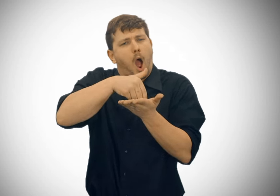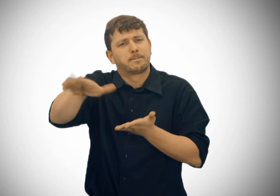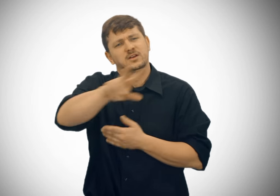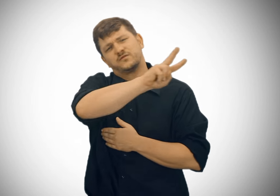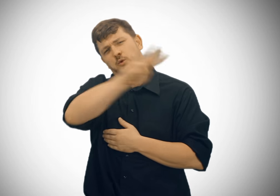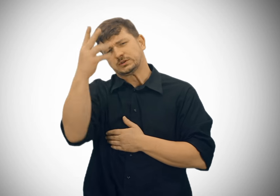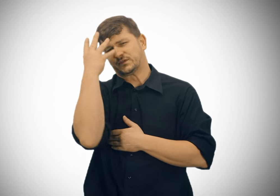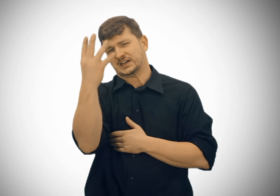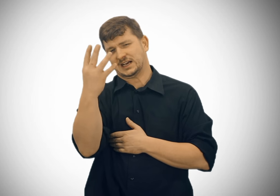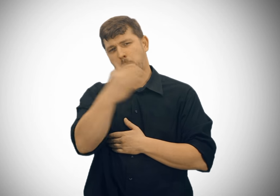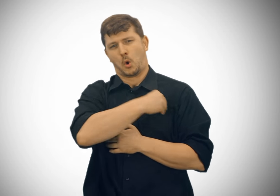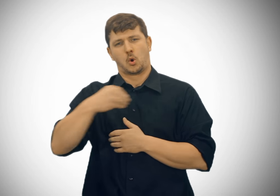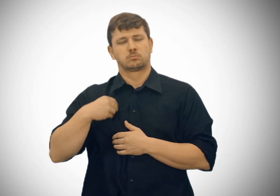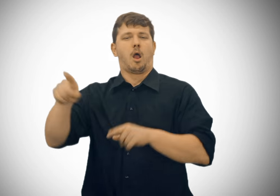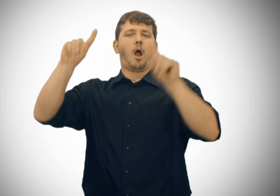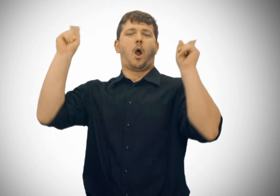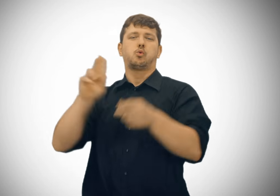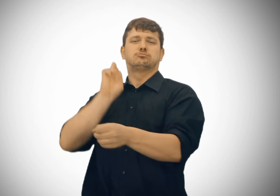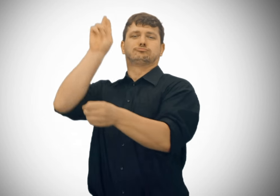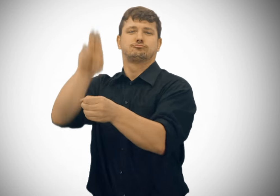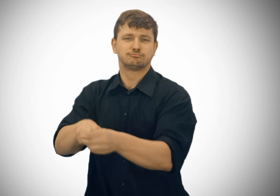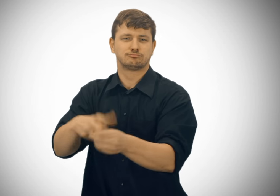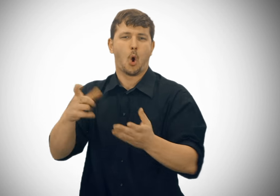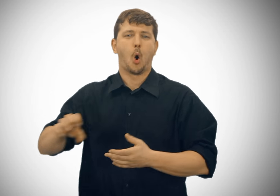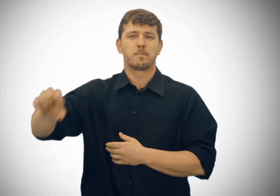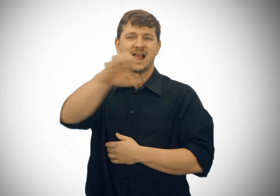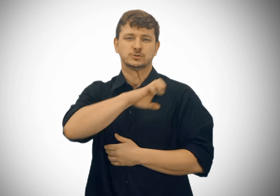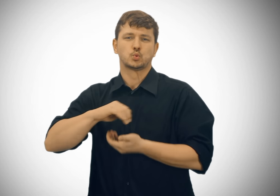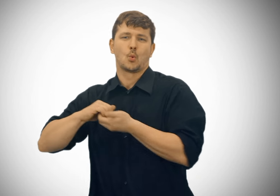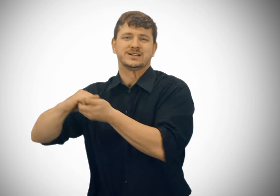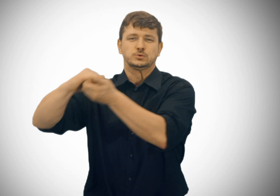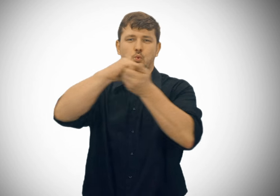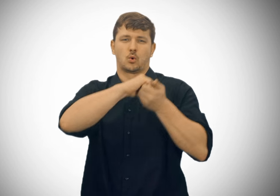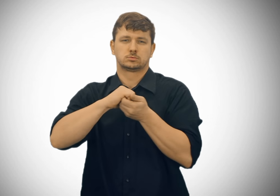Seit 2004 gehört Polen auch zur Europäischen Union.